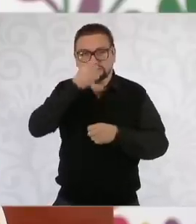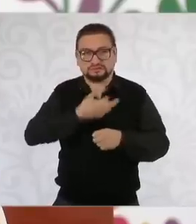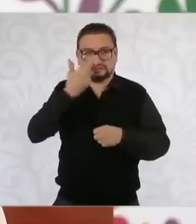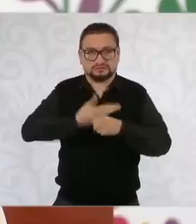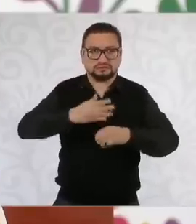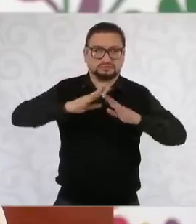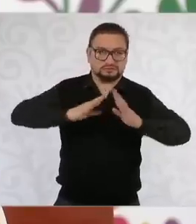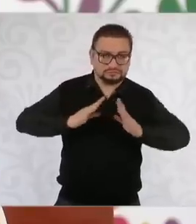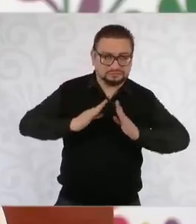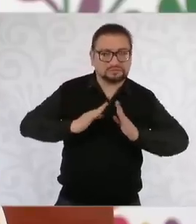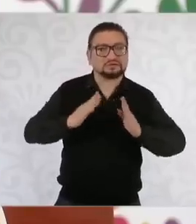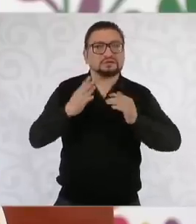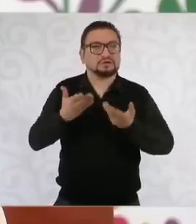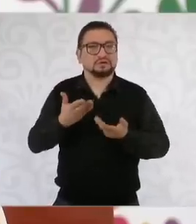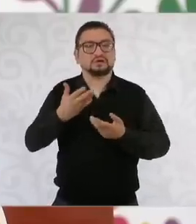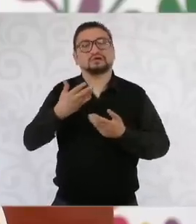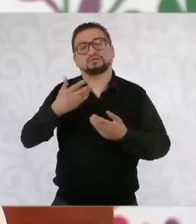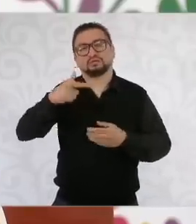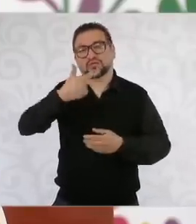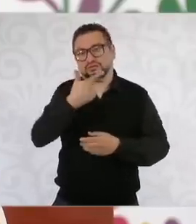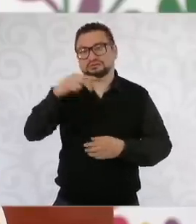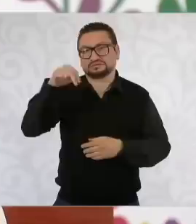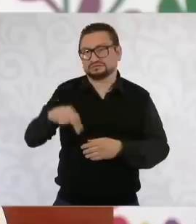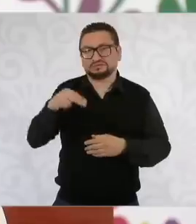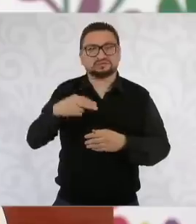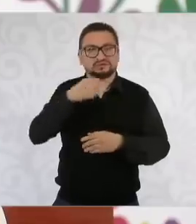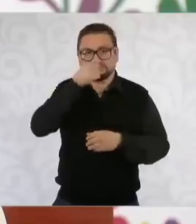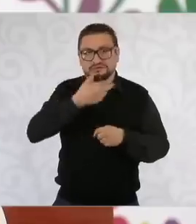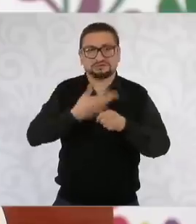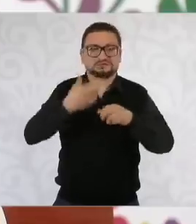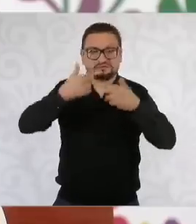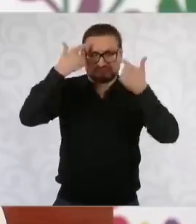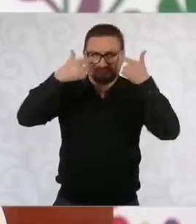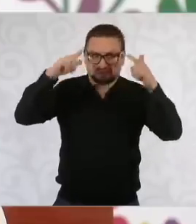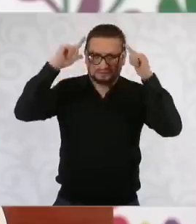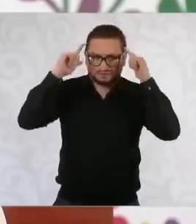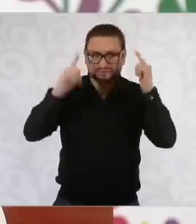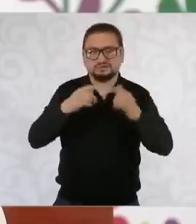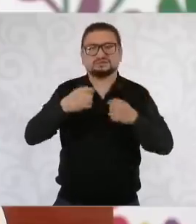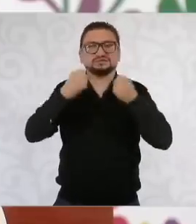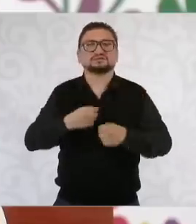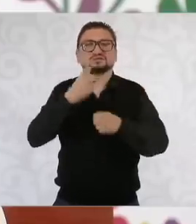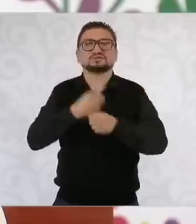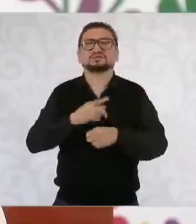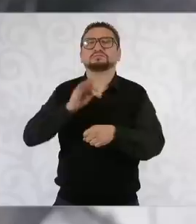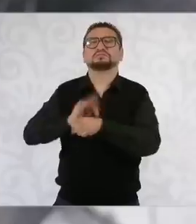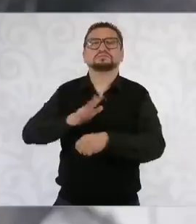nacional Guardia nacional Secretaría de Marina Secretaría de Seguridad y protección ciudadana